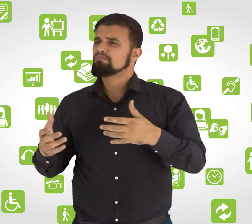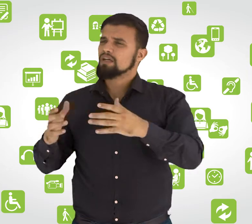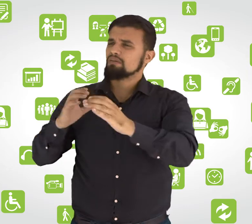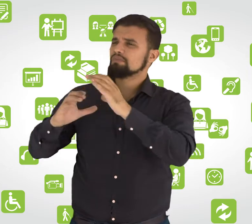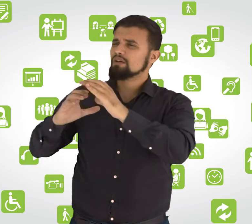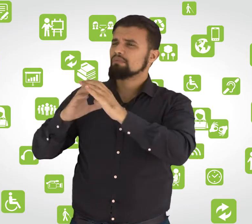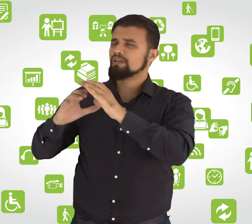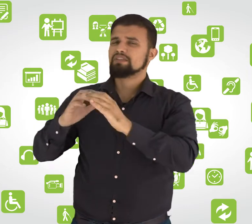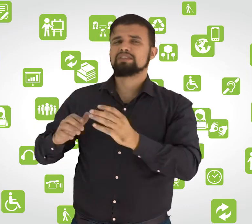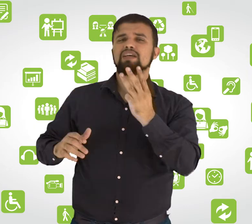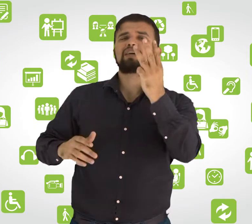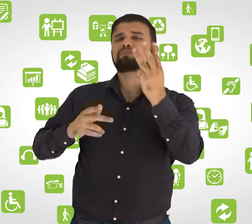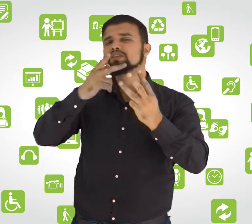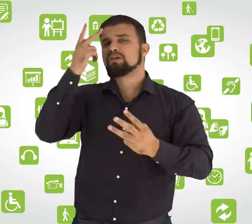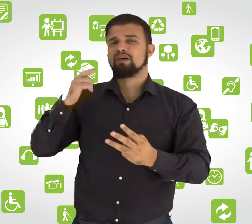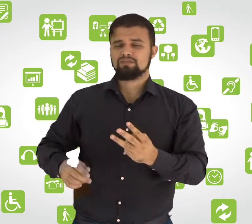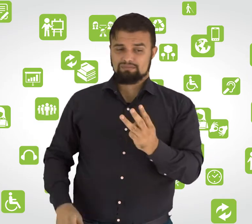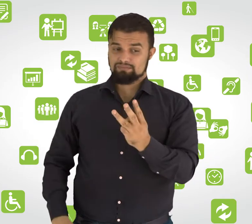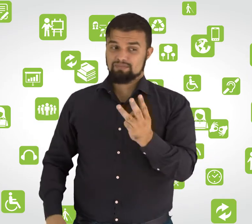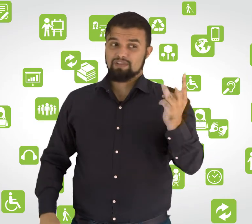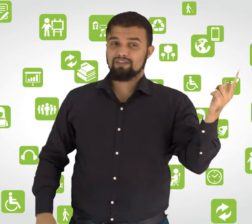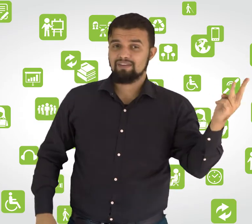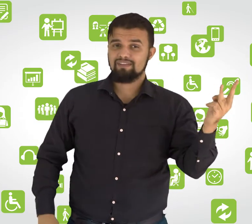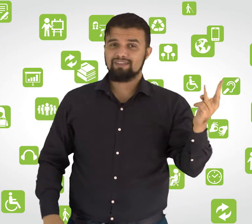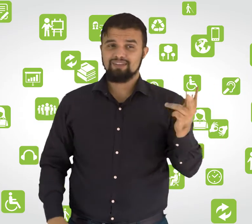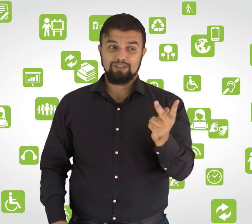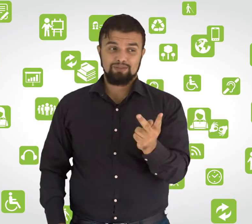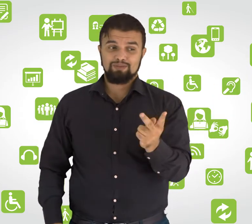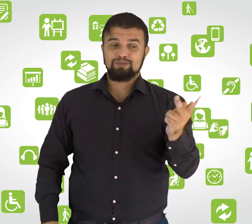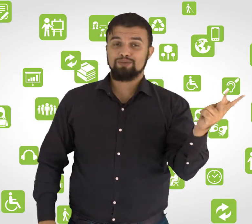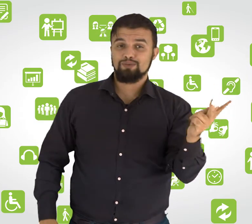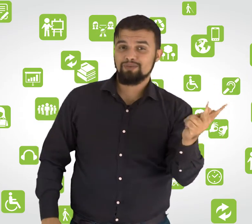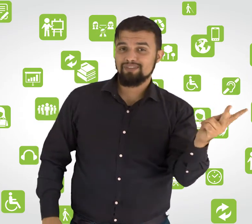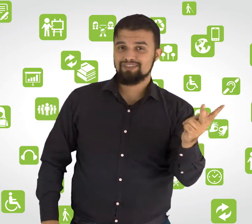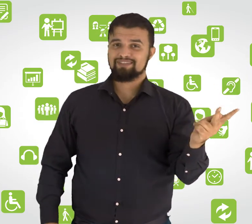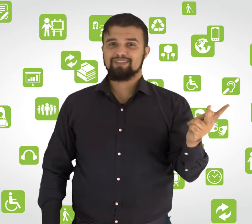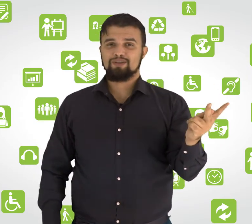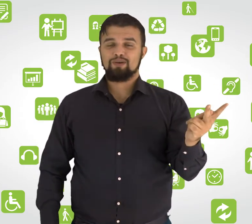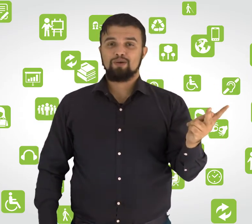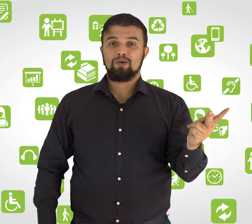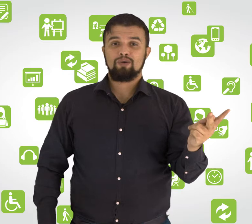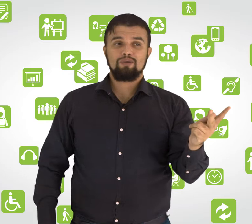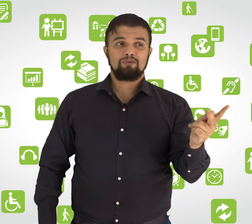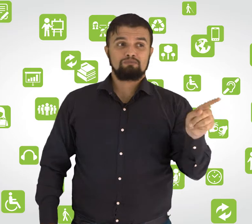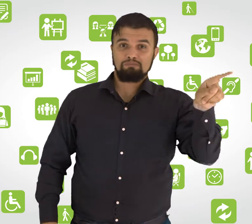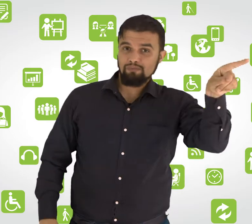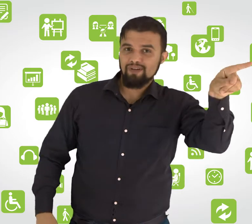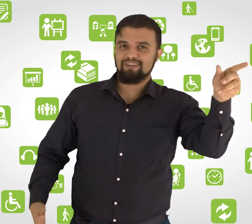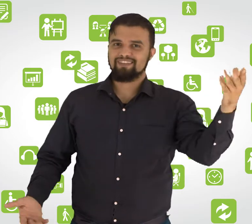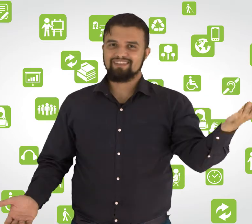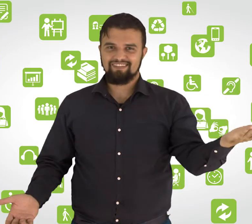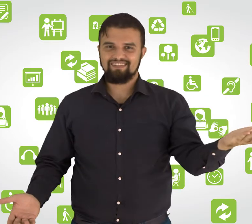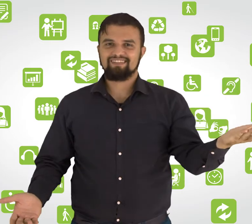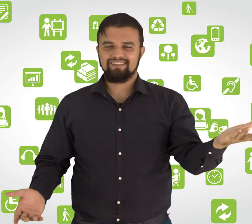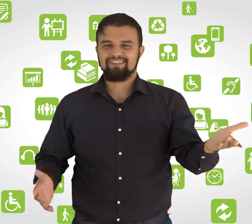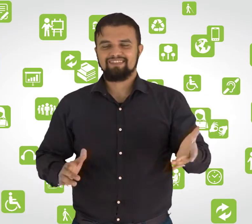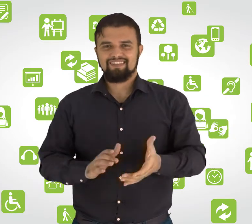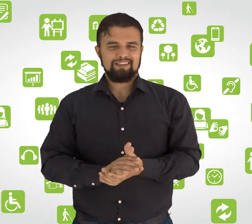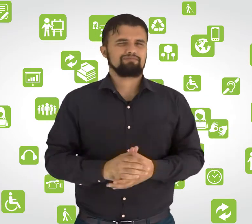E, na comunicação, represento três pessoas desta forma -, duas desta - e uma desta -.